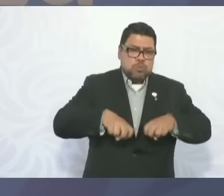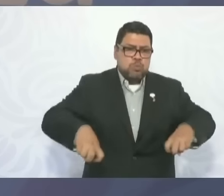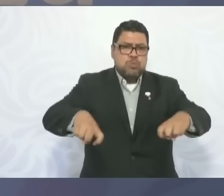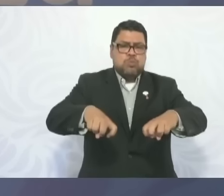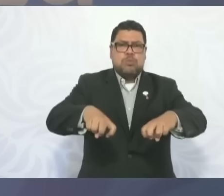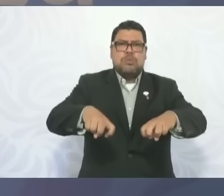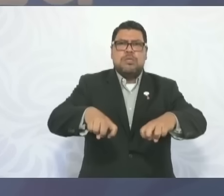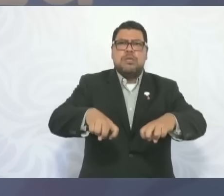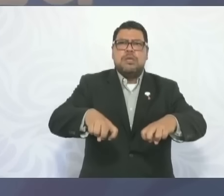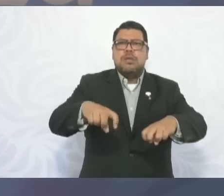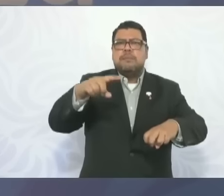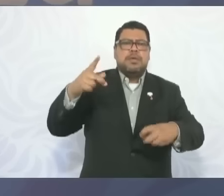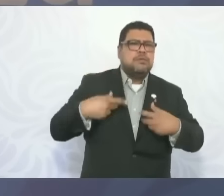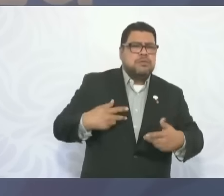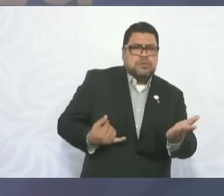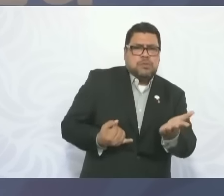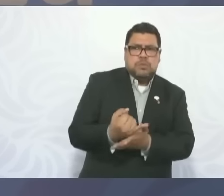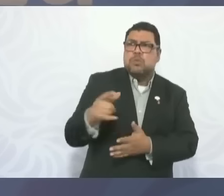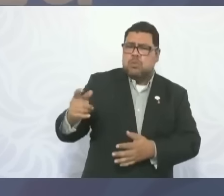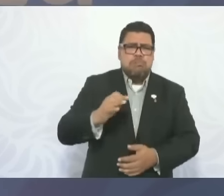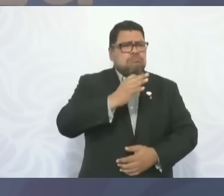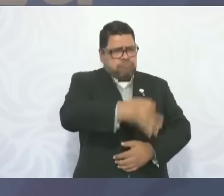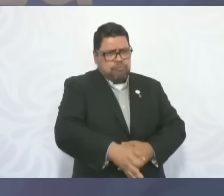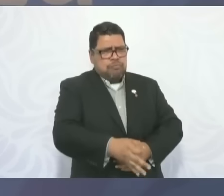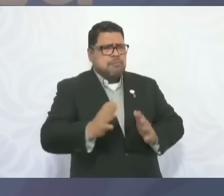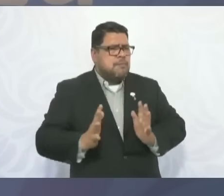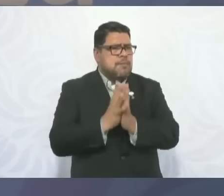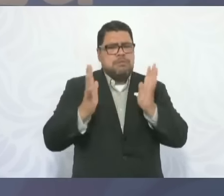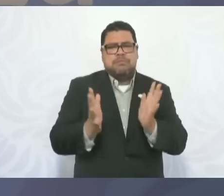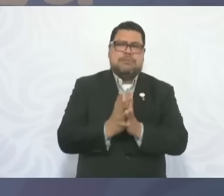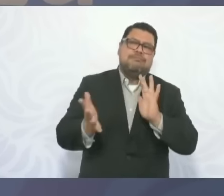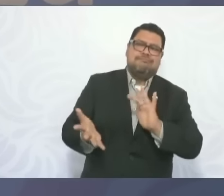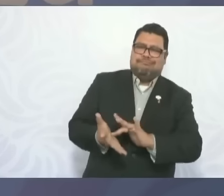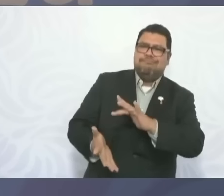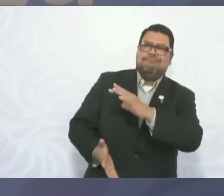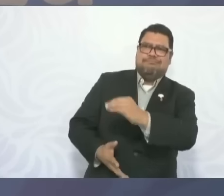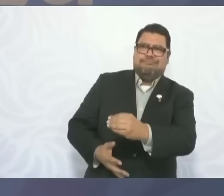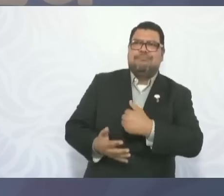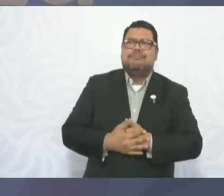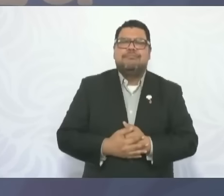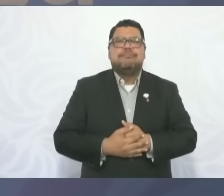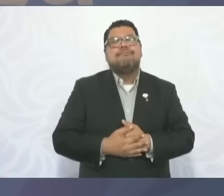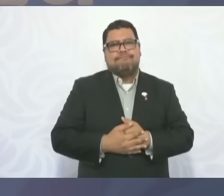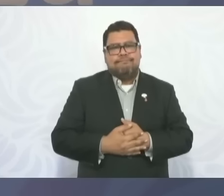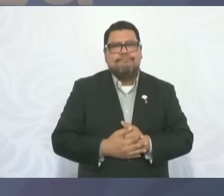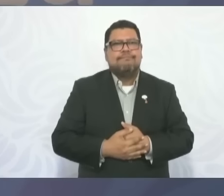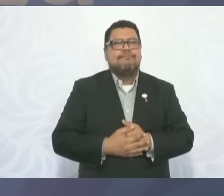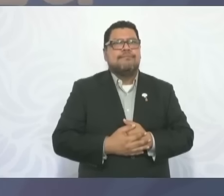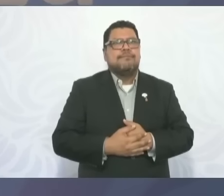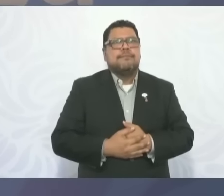nos ayude a tomar decisiones sobre la visión energética de México y petróleos mexicanos.